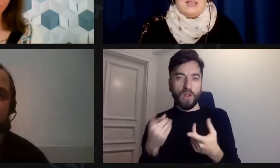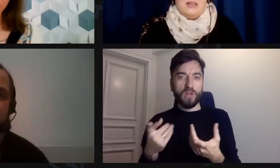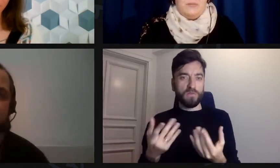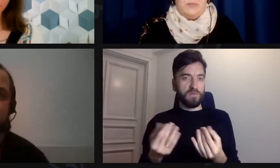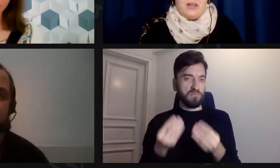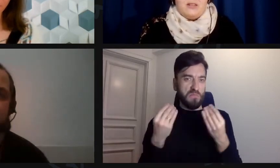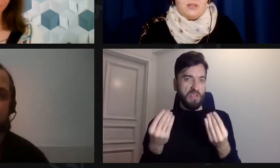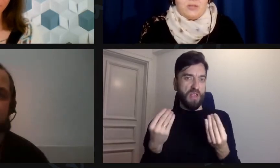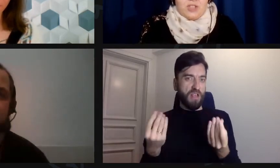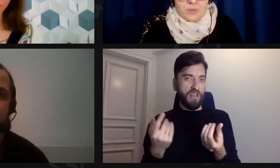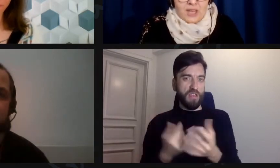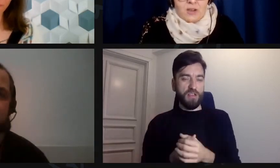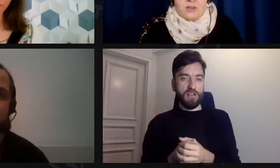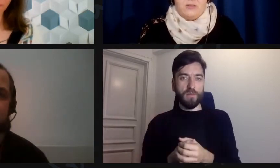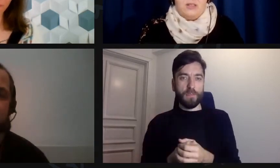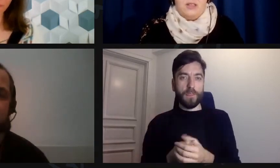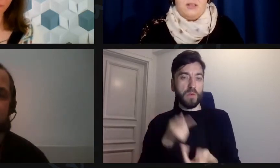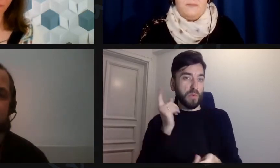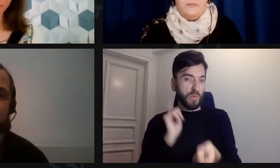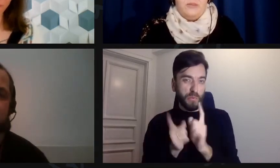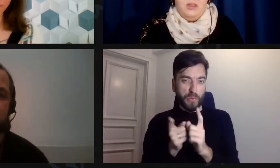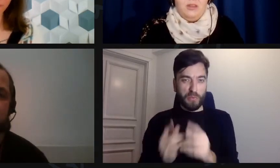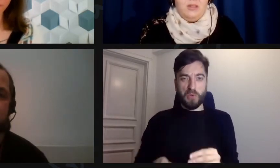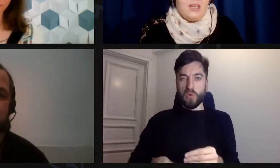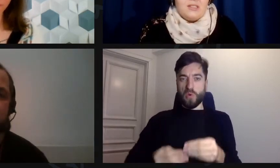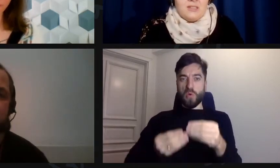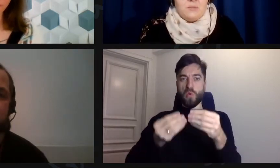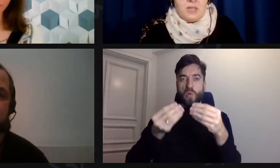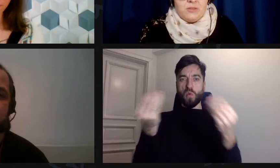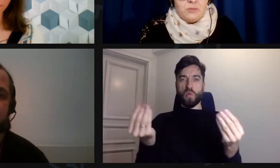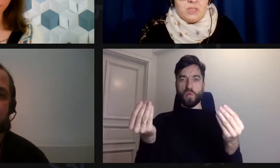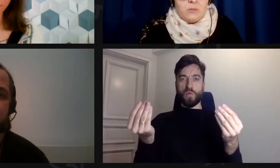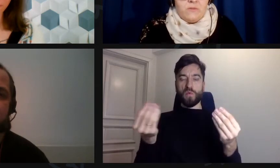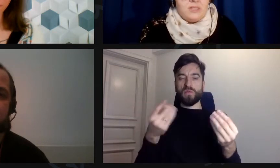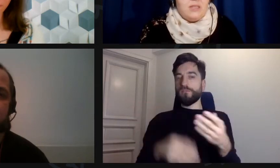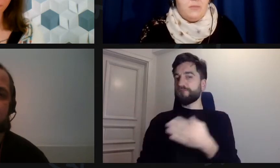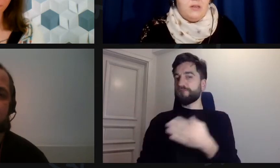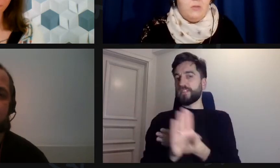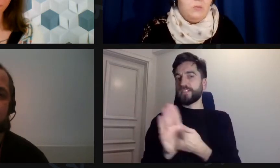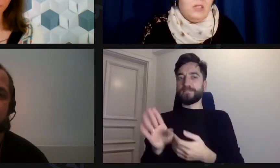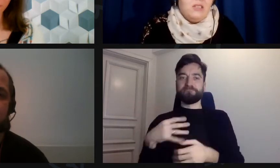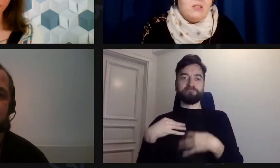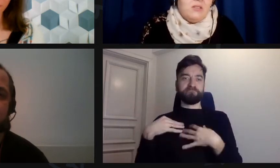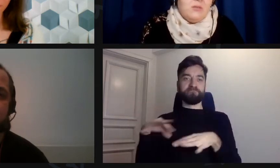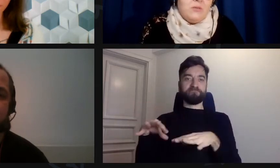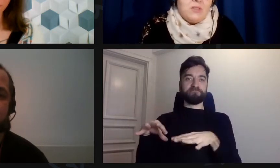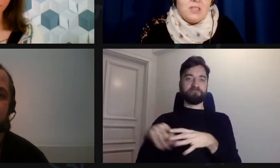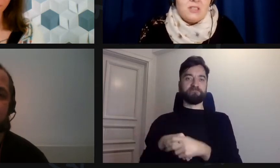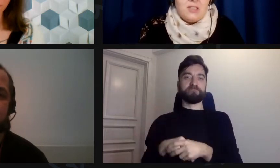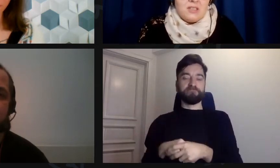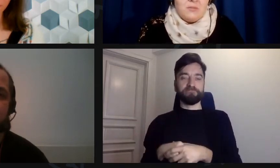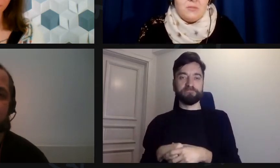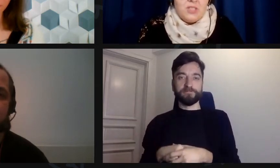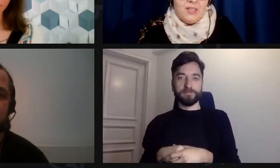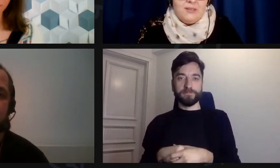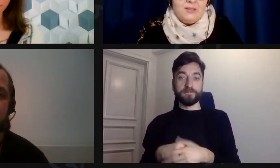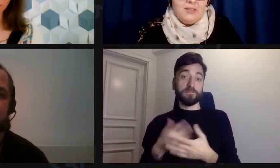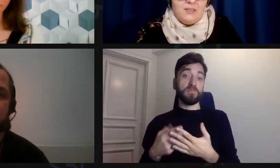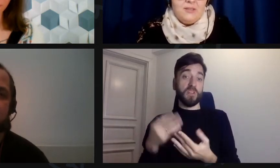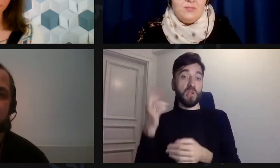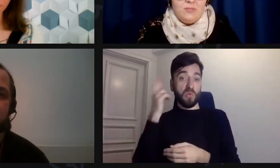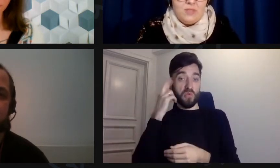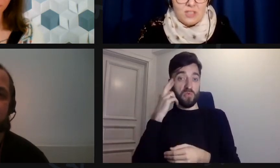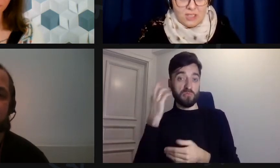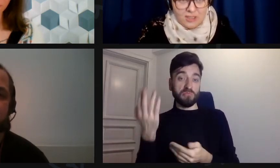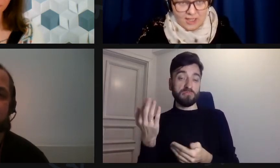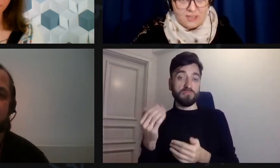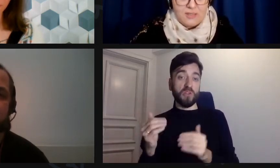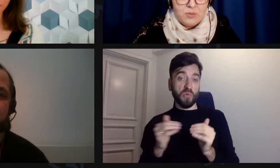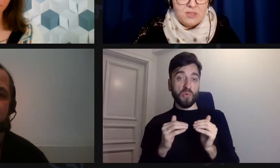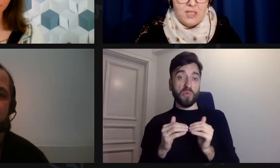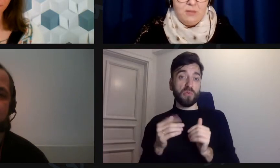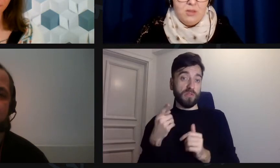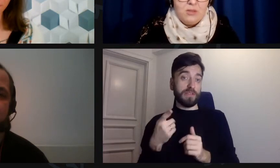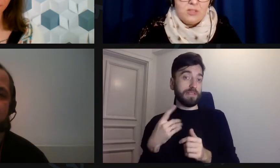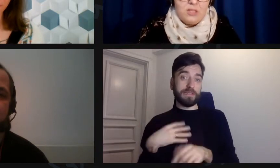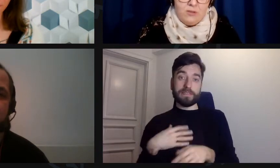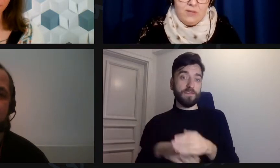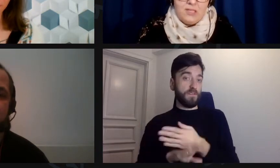bardzo szybkiego nie chcą brać udziału w występach, jest to równoznaczne jeżeli nie chce to ja to szanuje.